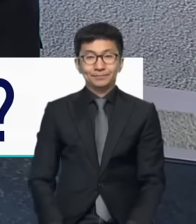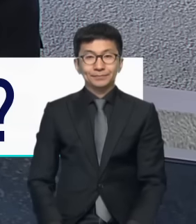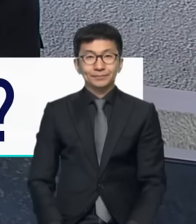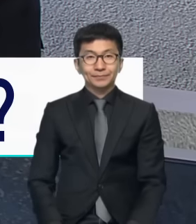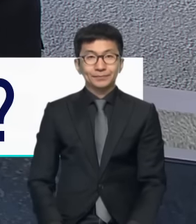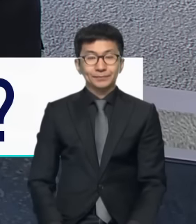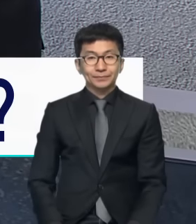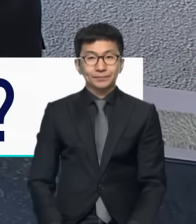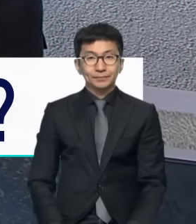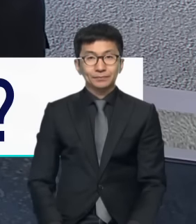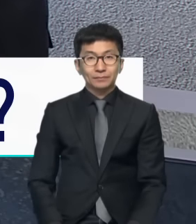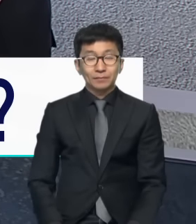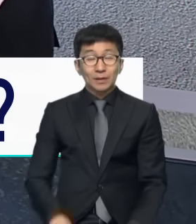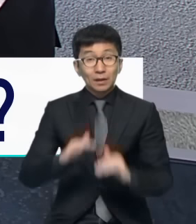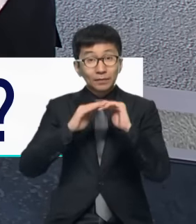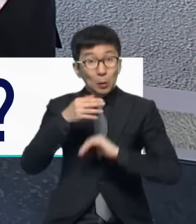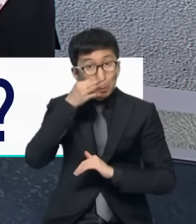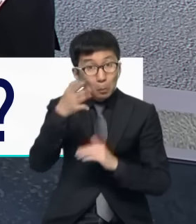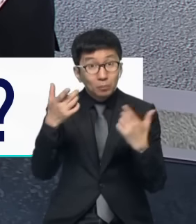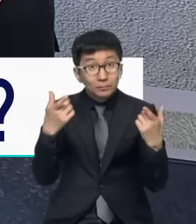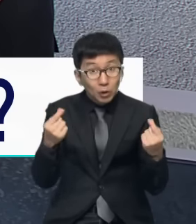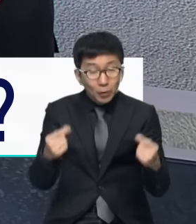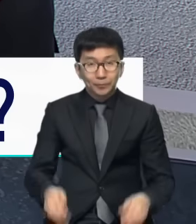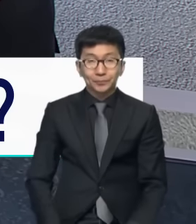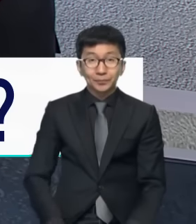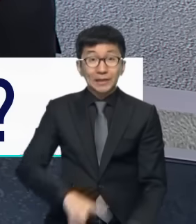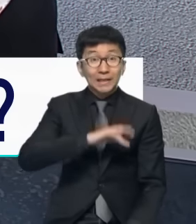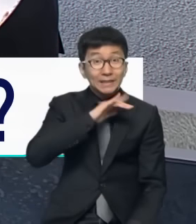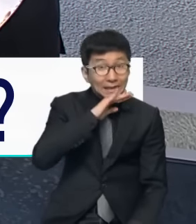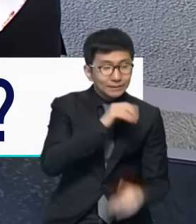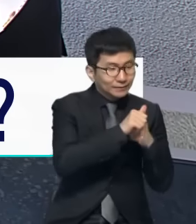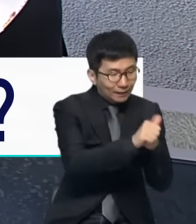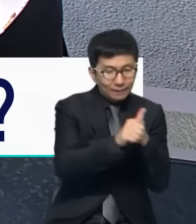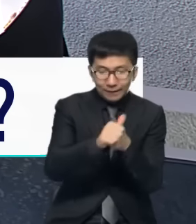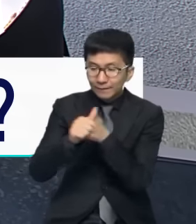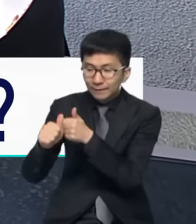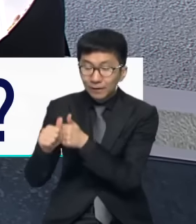(앵커) 들으신 것처럼 세대별로 보험료율을 다르게 인상한다는 게 이번 개혁안의 핵심입니다.